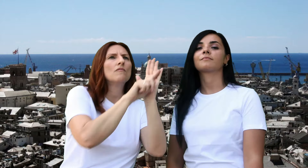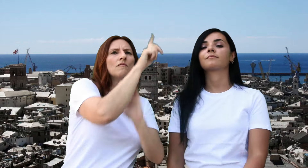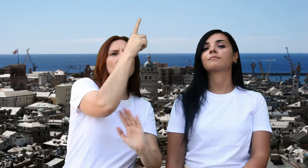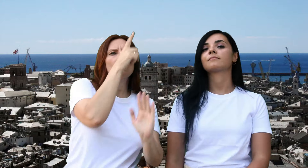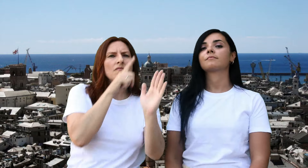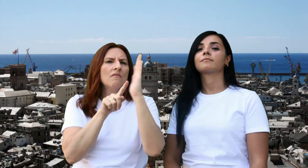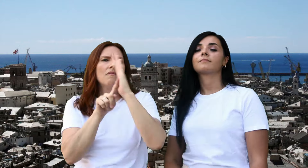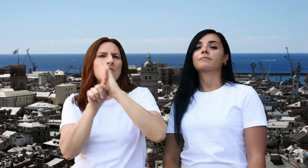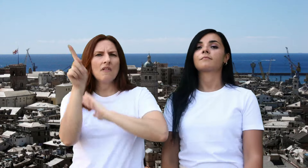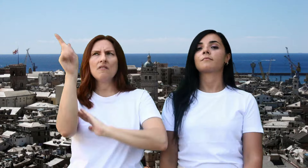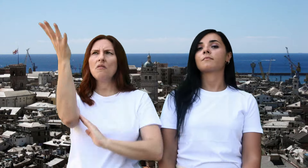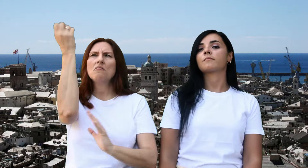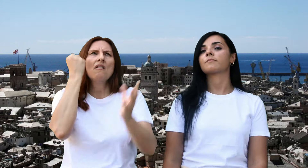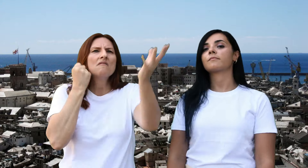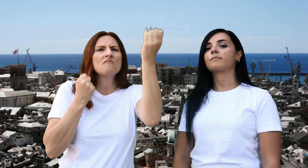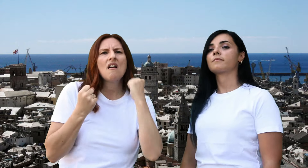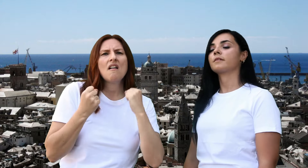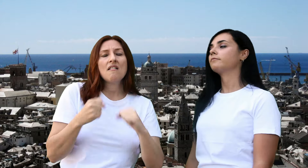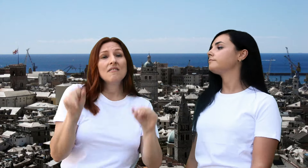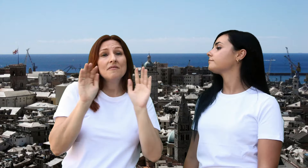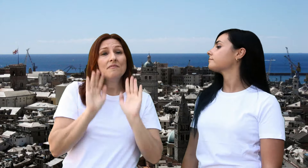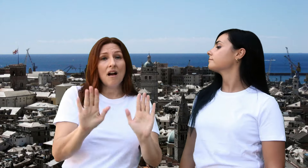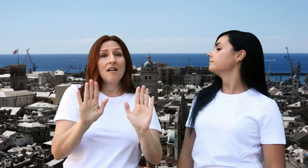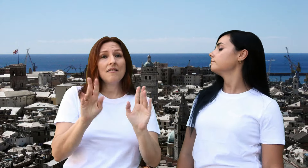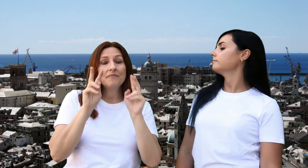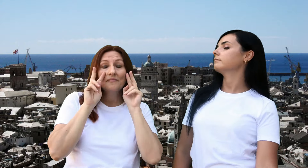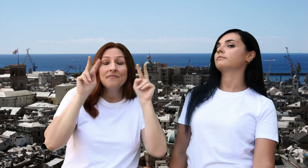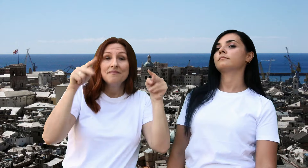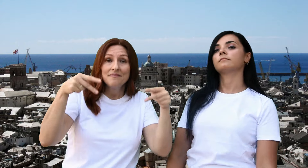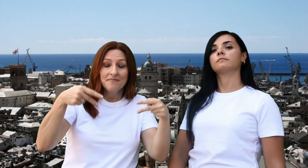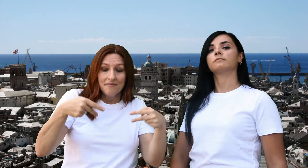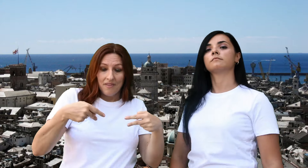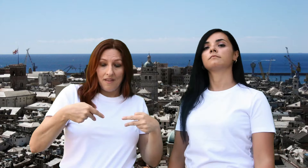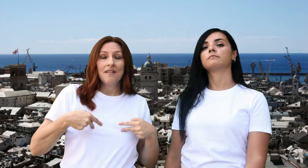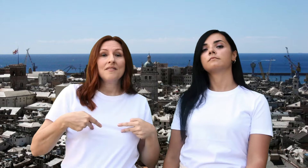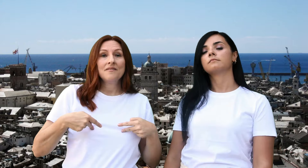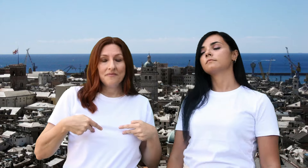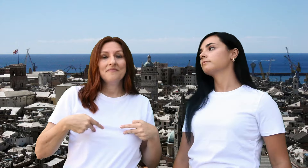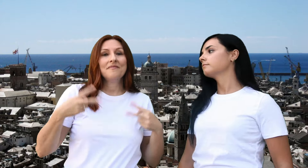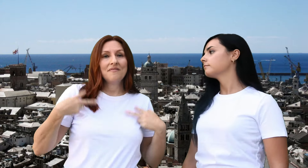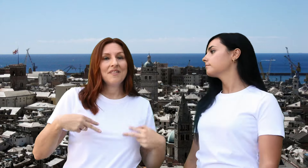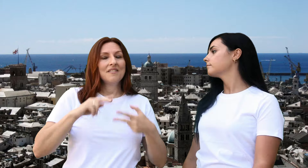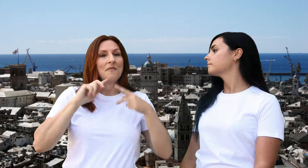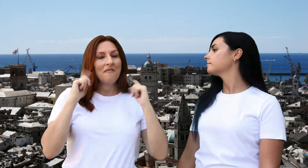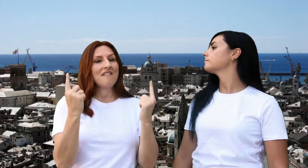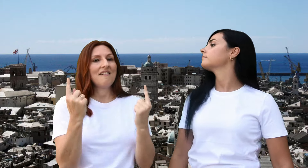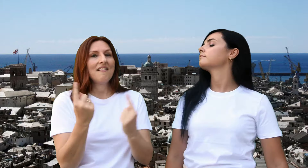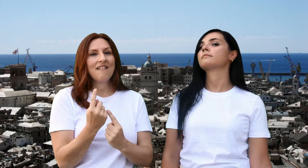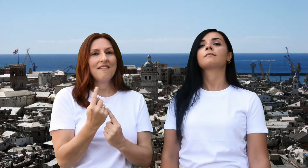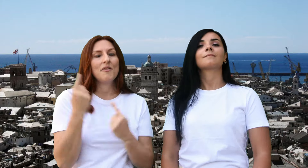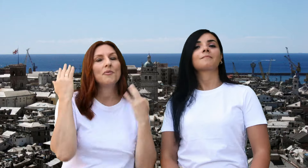cerchiamo successi, vogliamo tutto, sognando in grande ma prima di avere risposte è meglio farsi due domande...